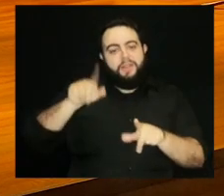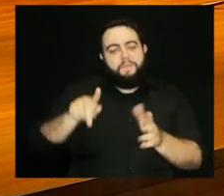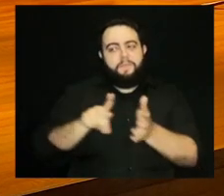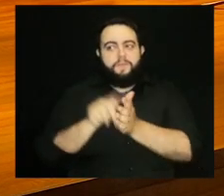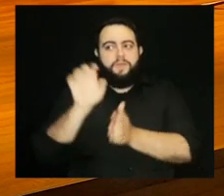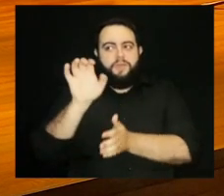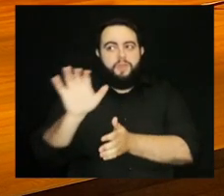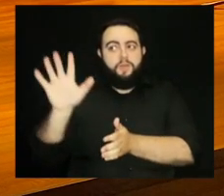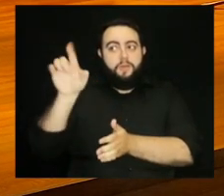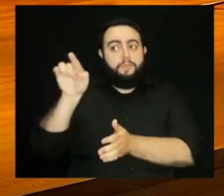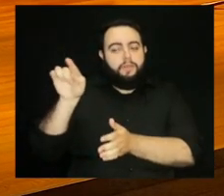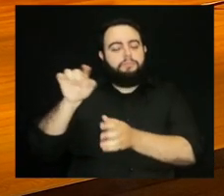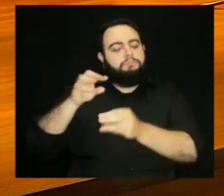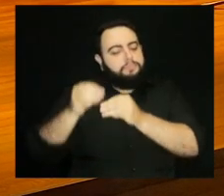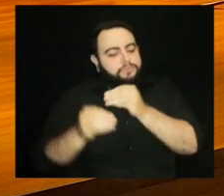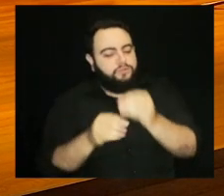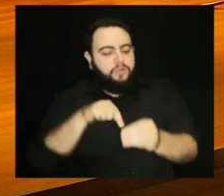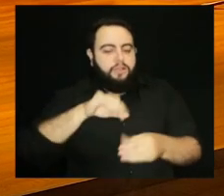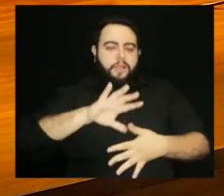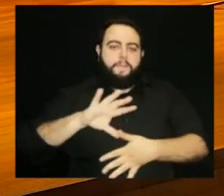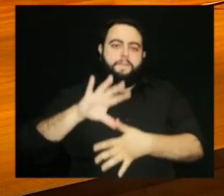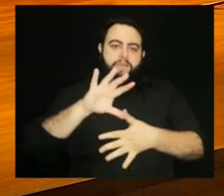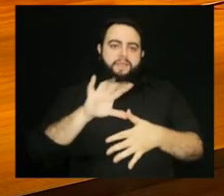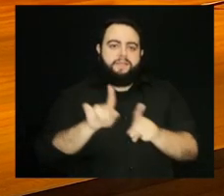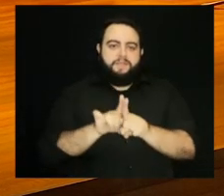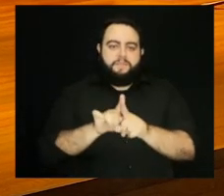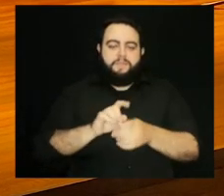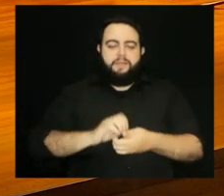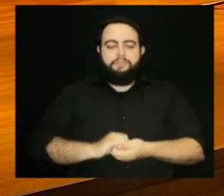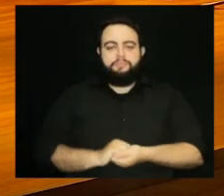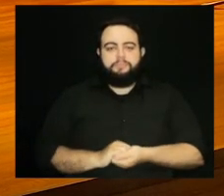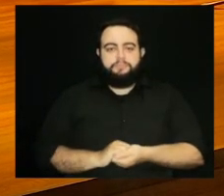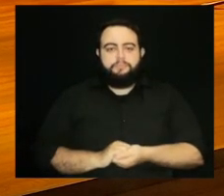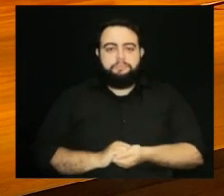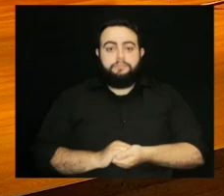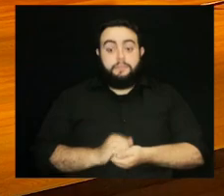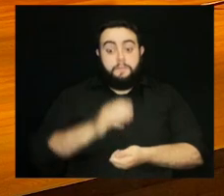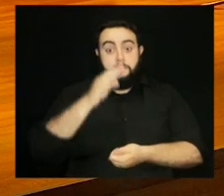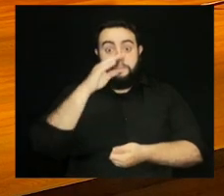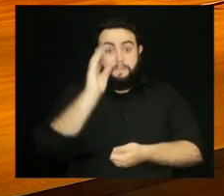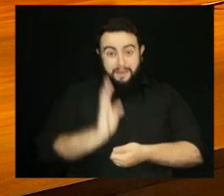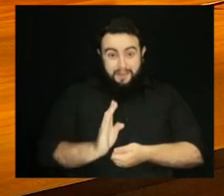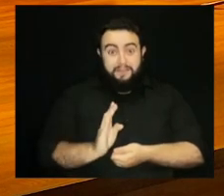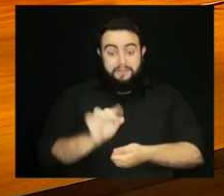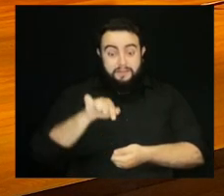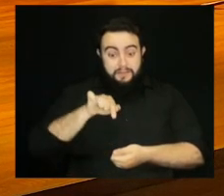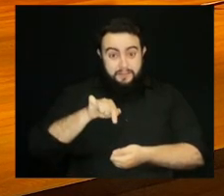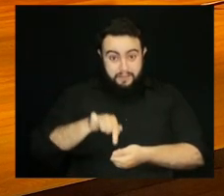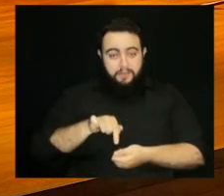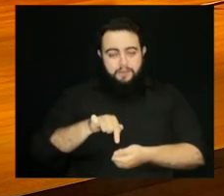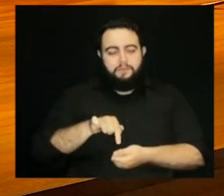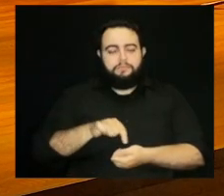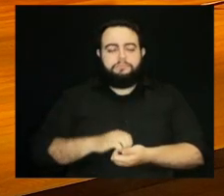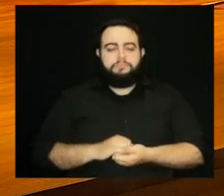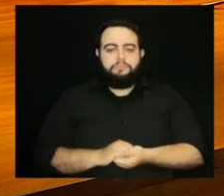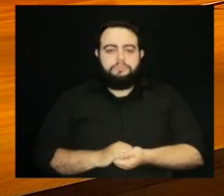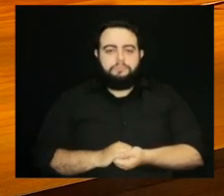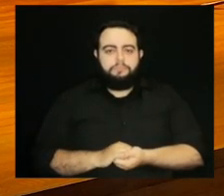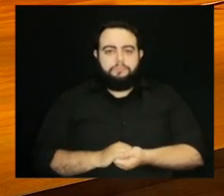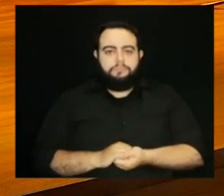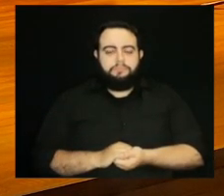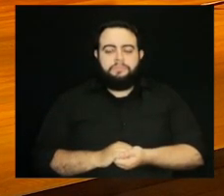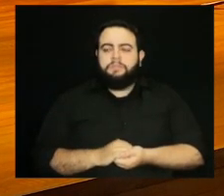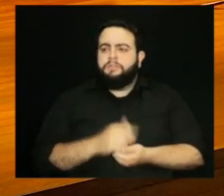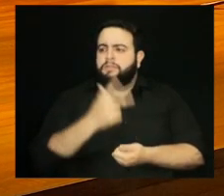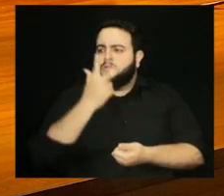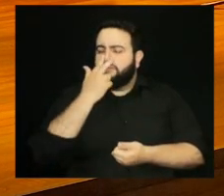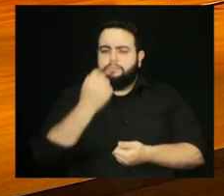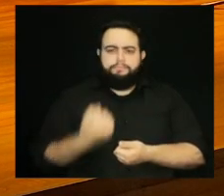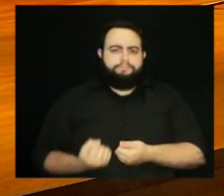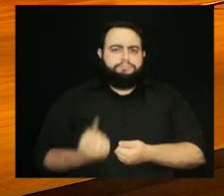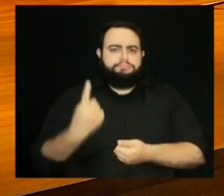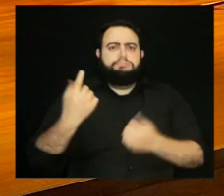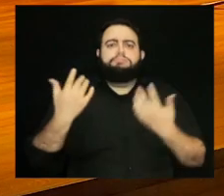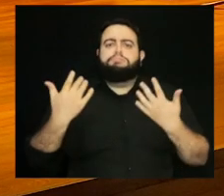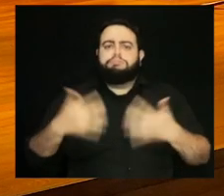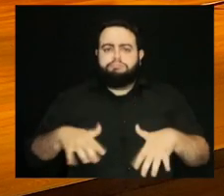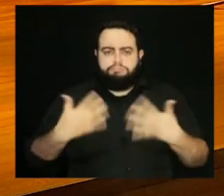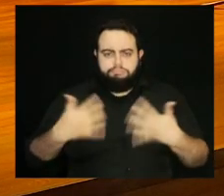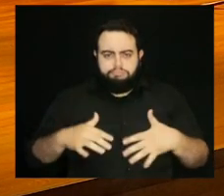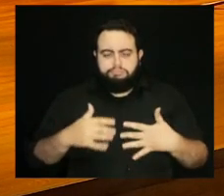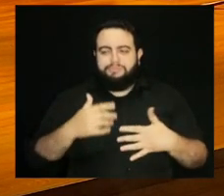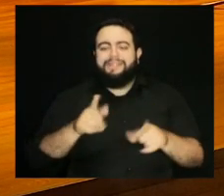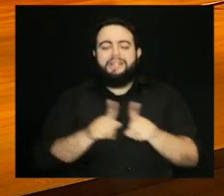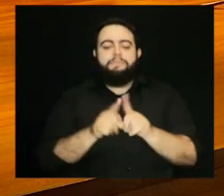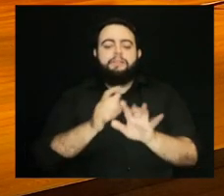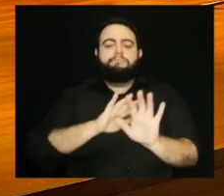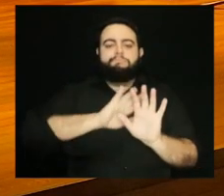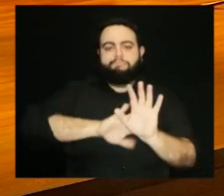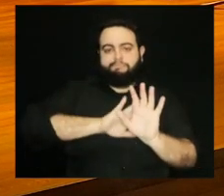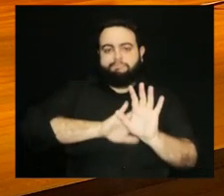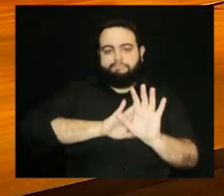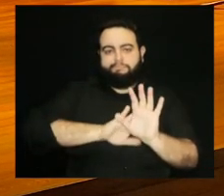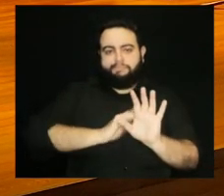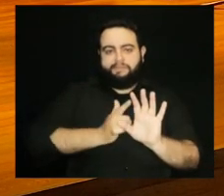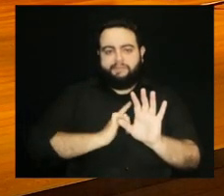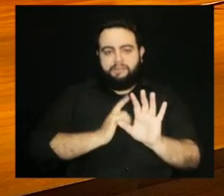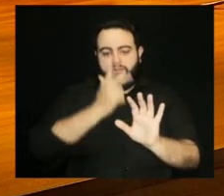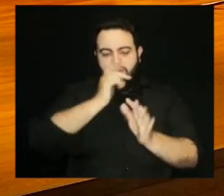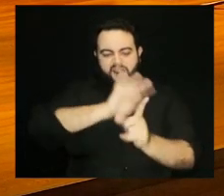que vieram se encontrar aqui. No Brasil a gente de uma forma absurda e velada massacrou os povos